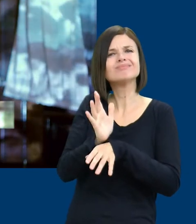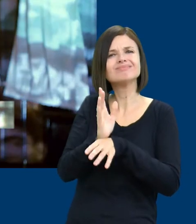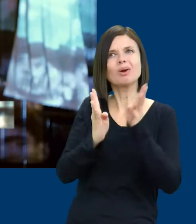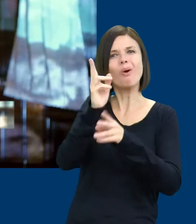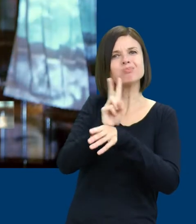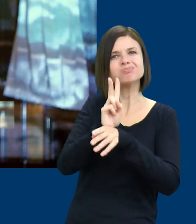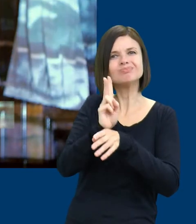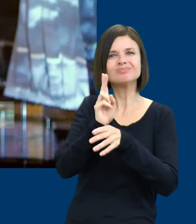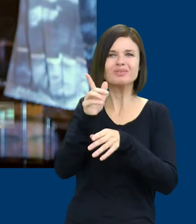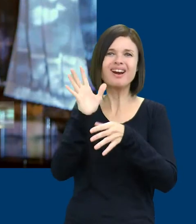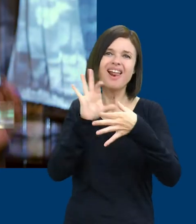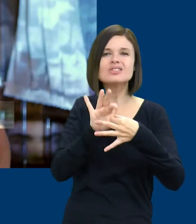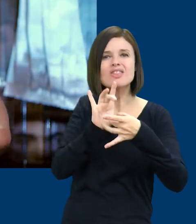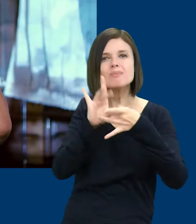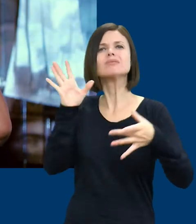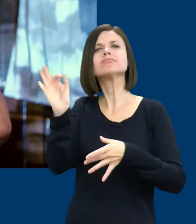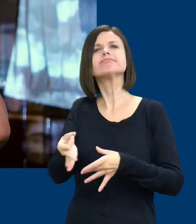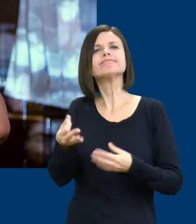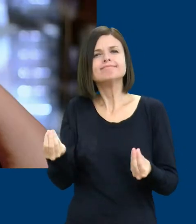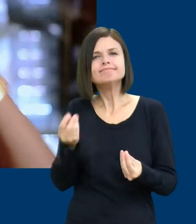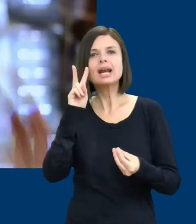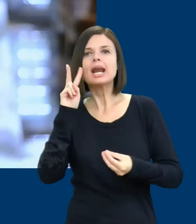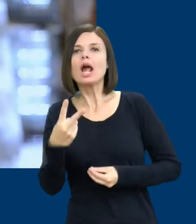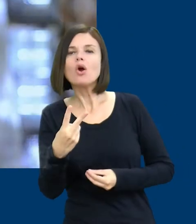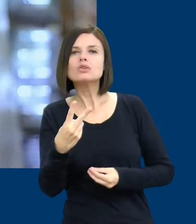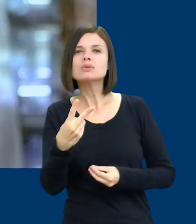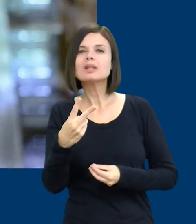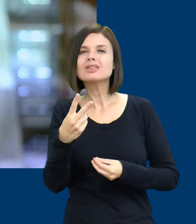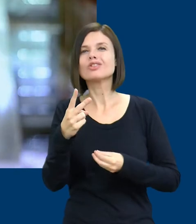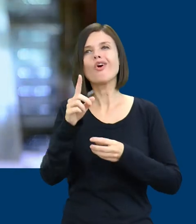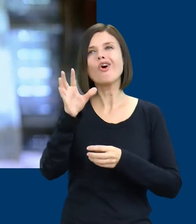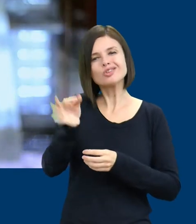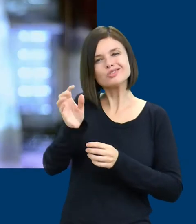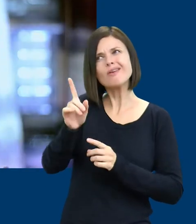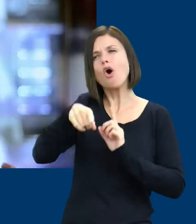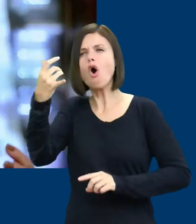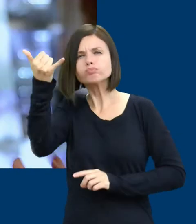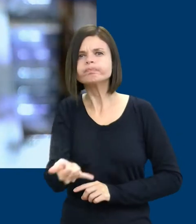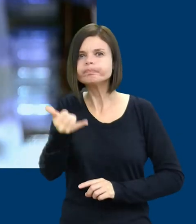la democratización de los saberes, con el reconocimiento de otros saberes, esto de generar